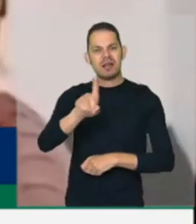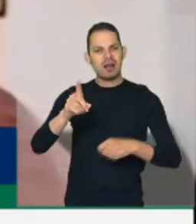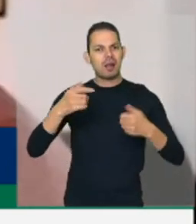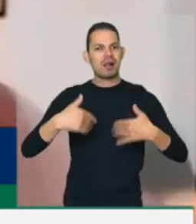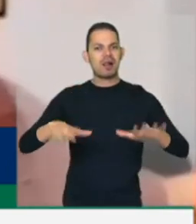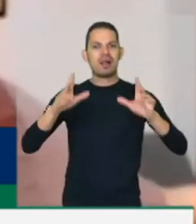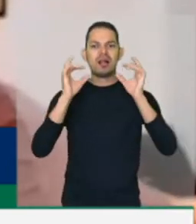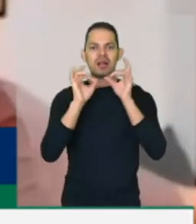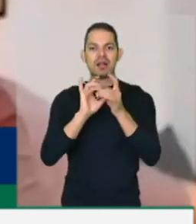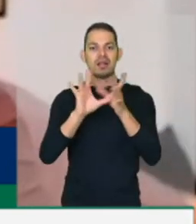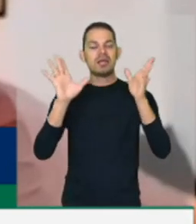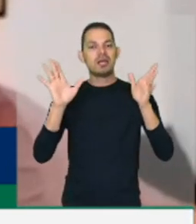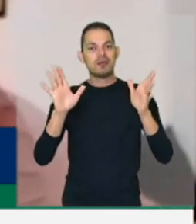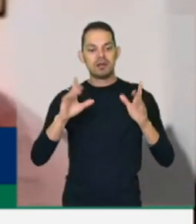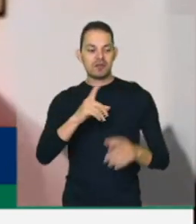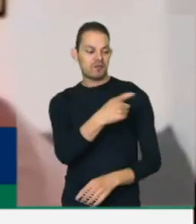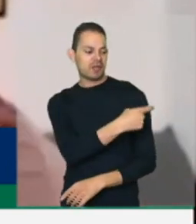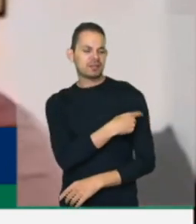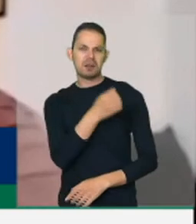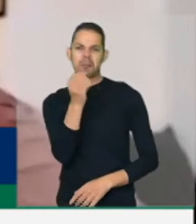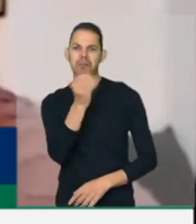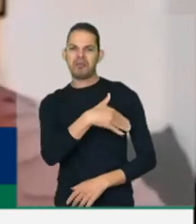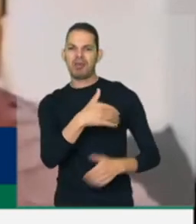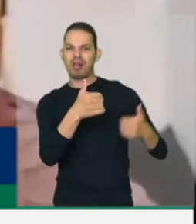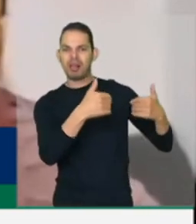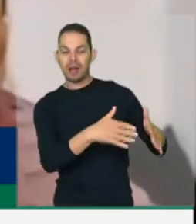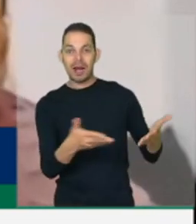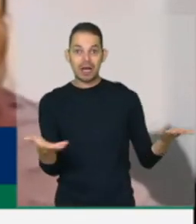ESTE GOVERNO NEGOU A VACINA. E AGORA NESTA SEMANA QUANDO FOI O MOMENTO DO SENHOR PRESIDENTE TOMAR A VACINA ELE SE RECUSOU,